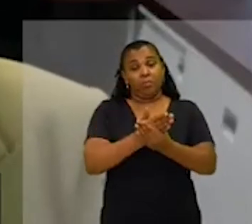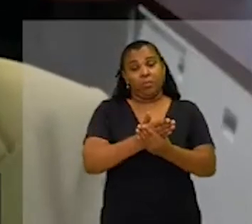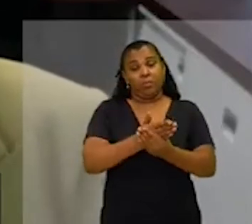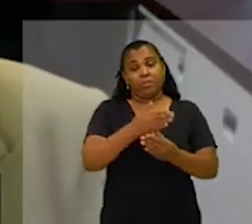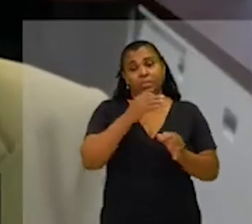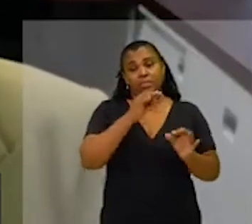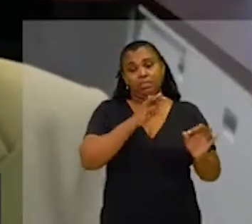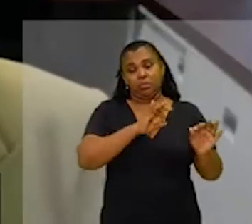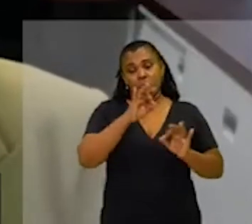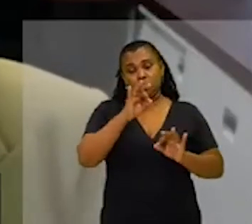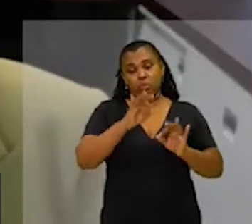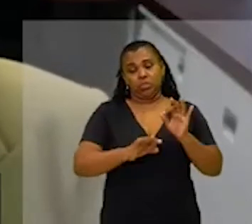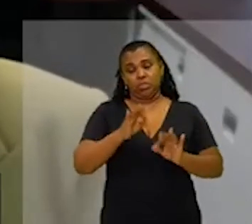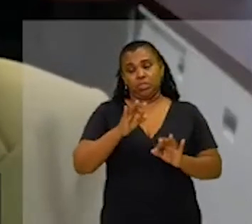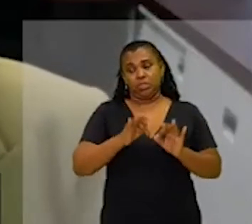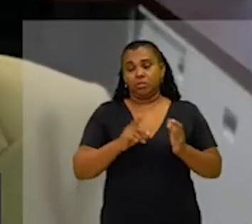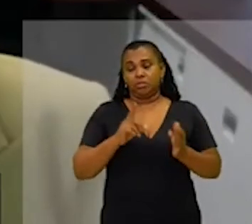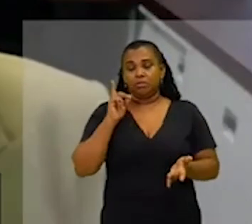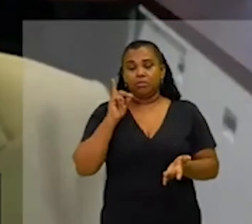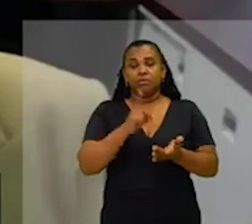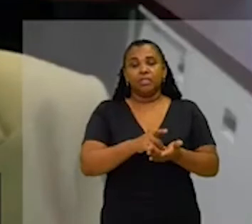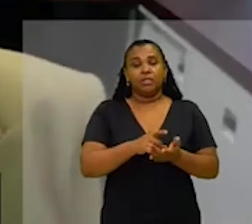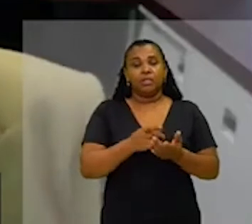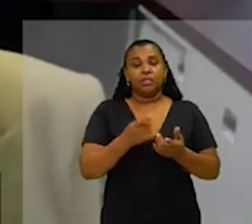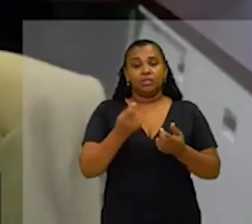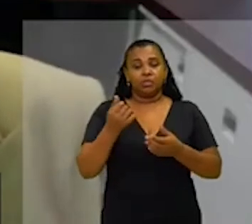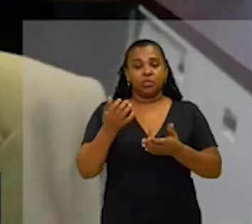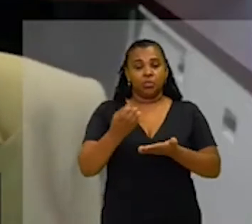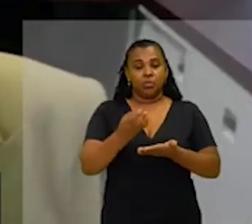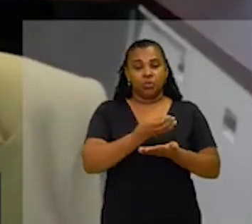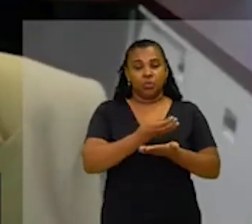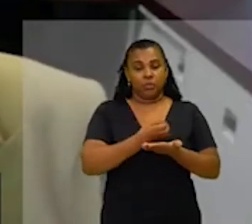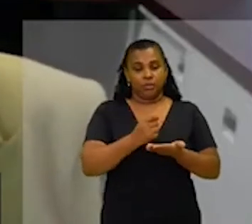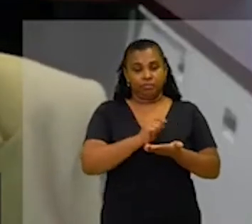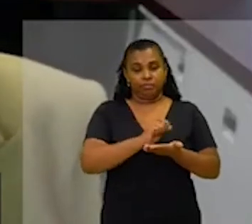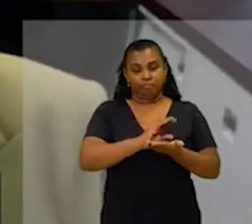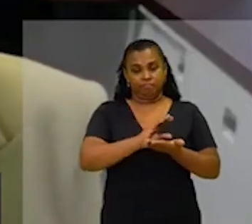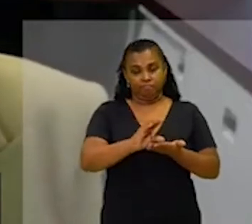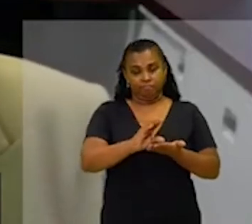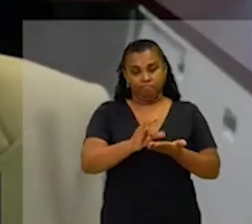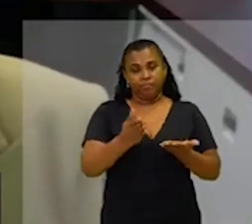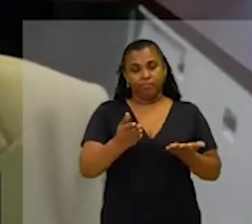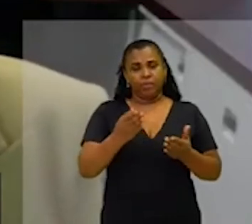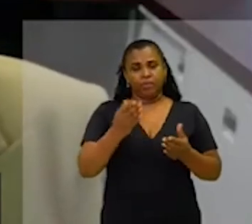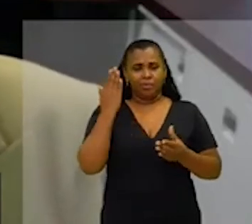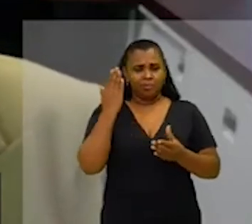efetivamente de prestação de contas e não é para o processo diretamente é para movimentação